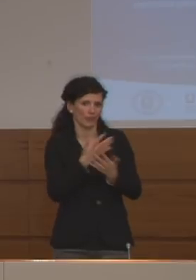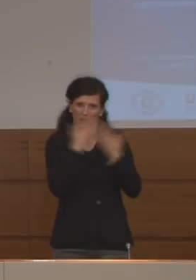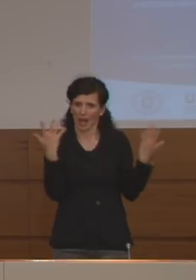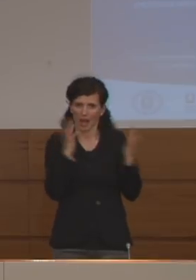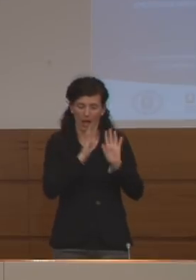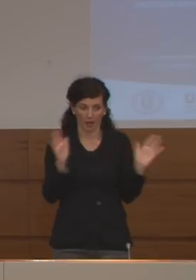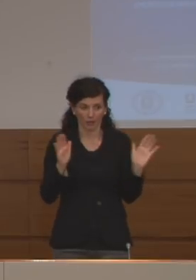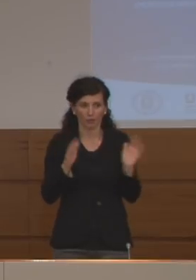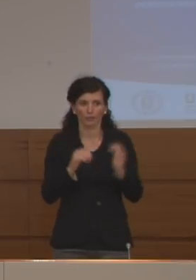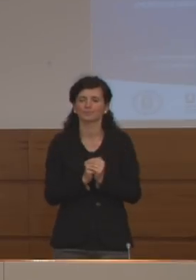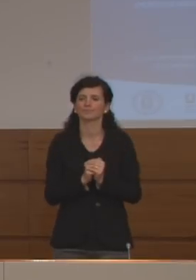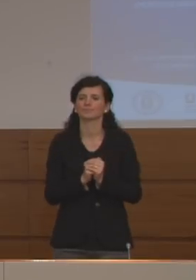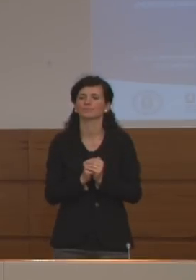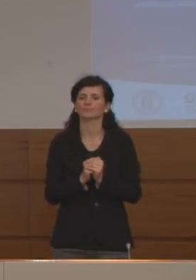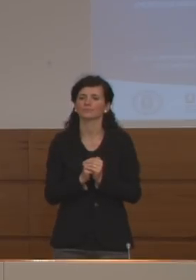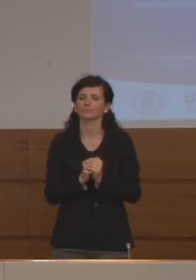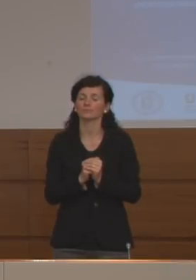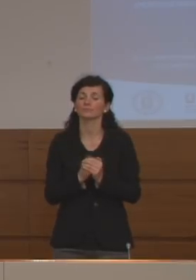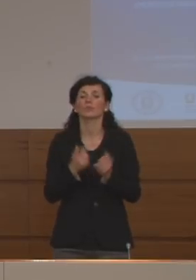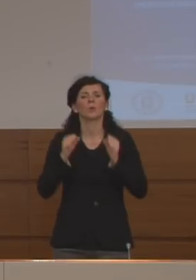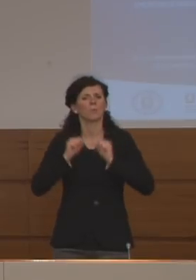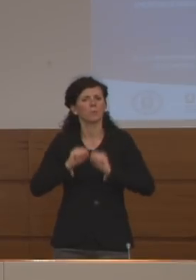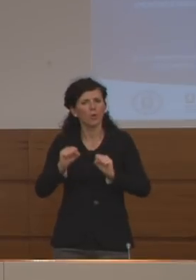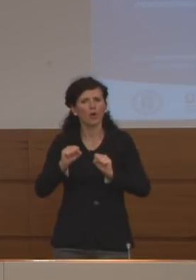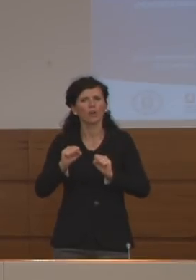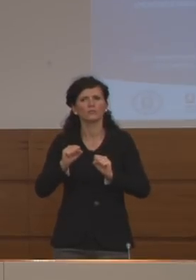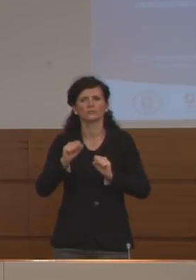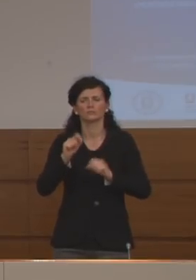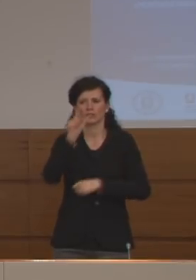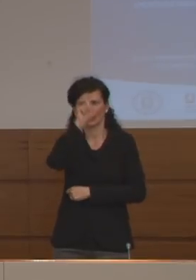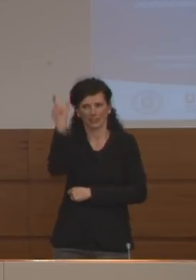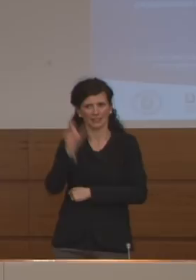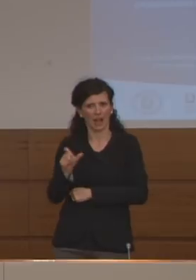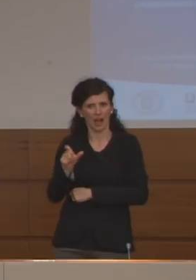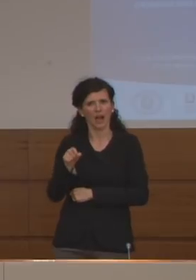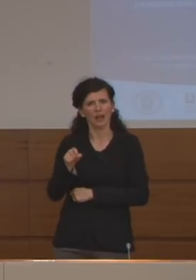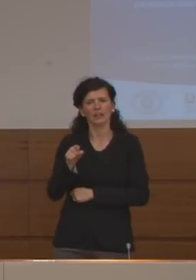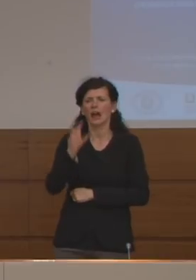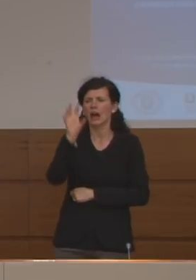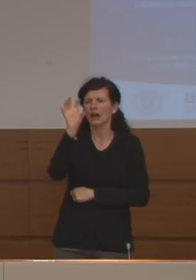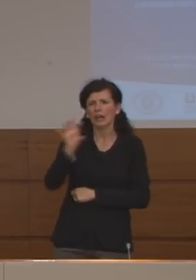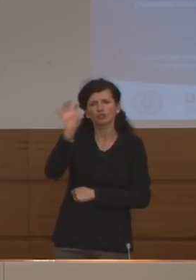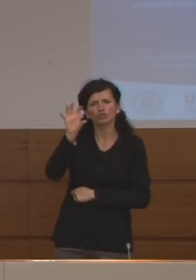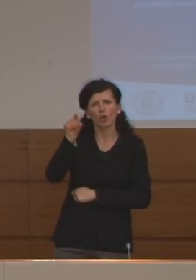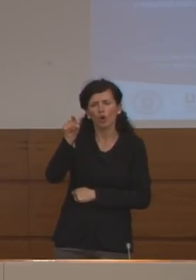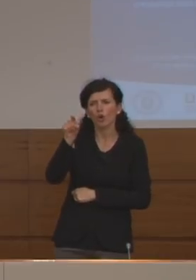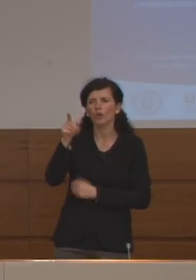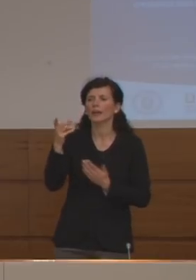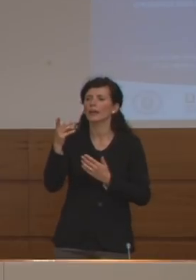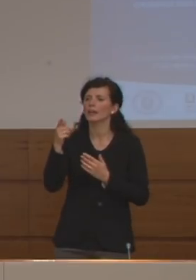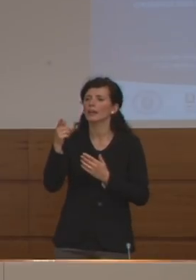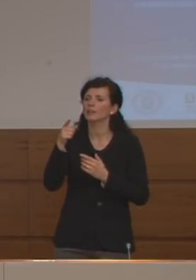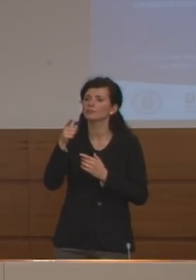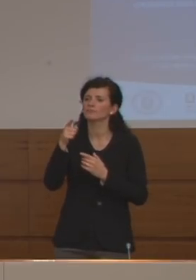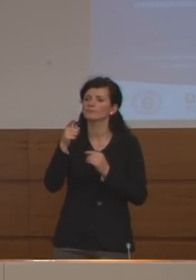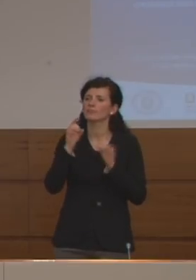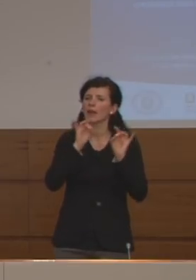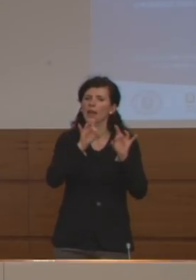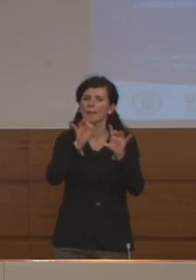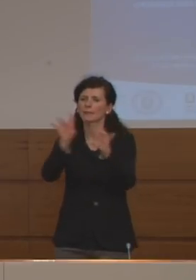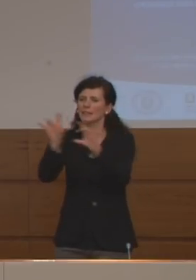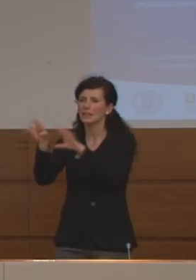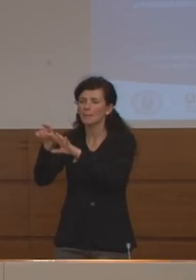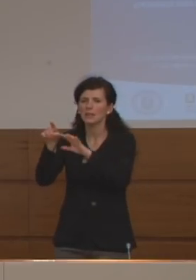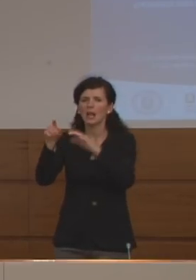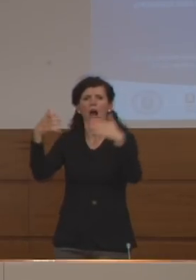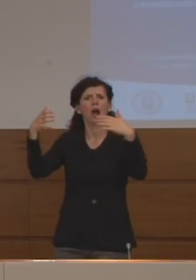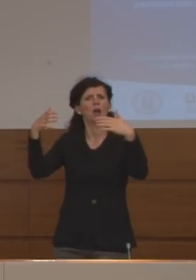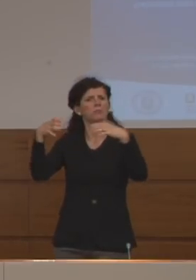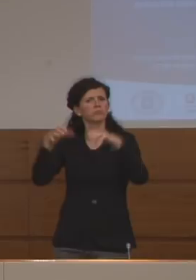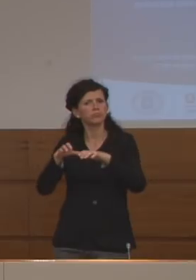però in una Regione dove il tasso di incidenza epidemica è più basso